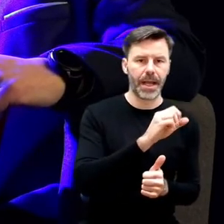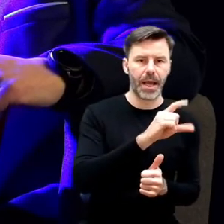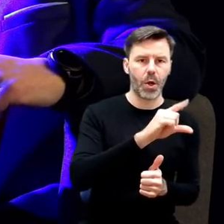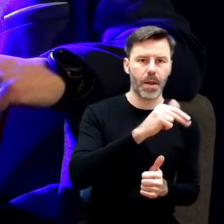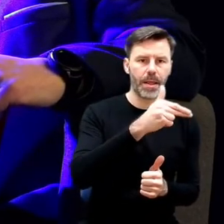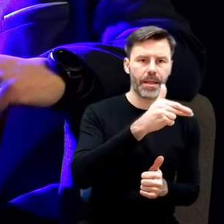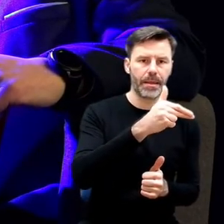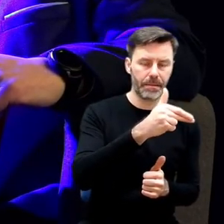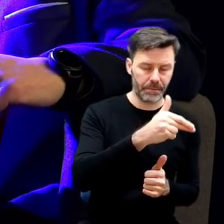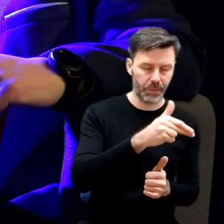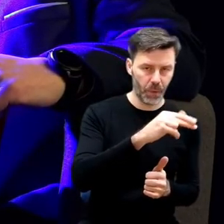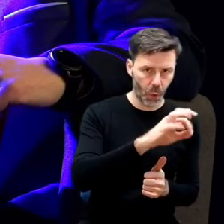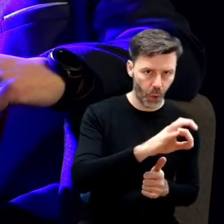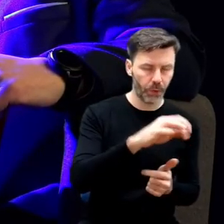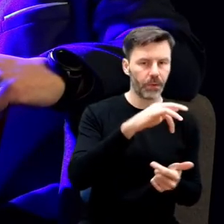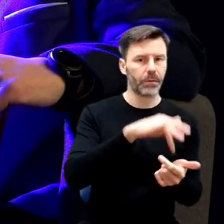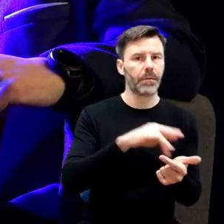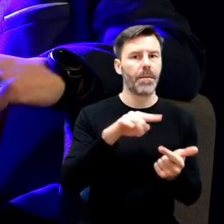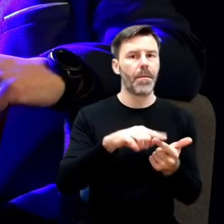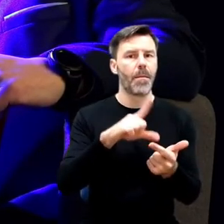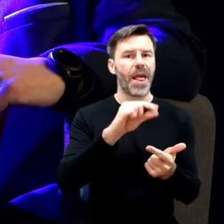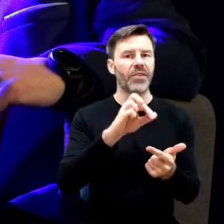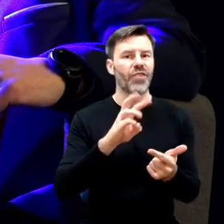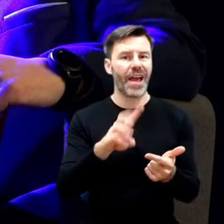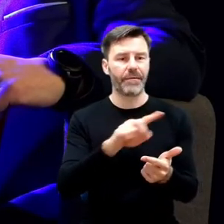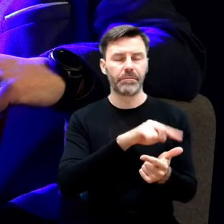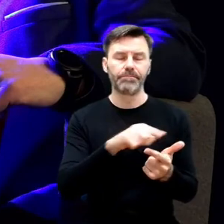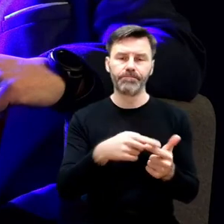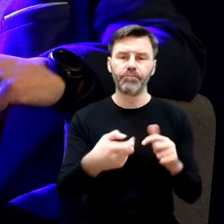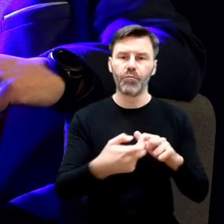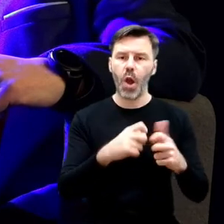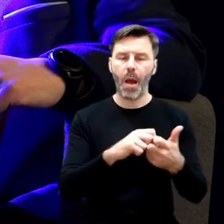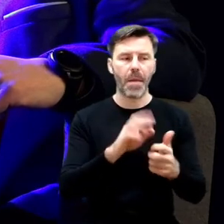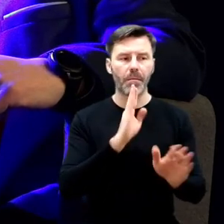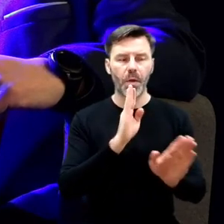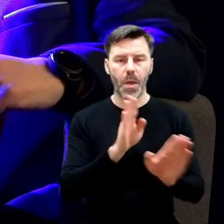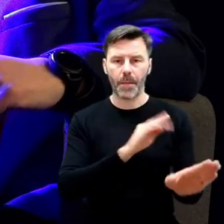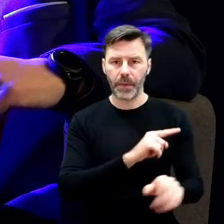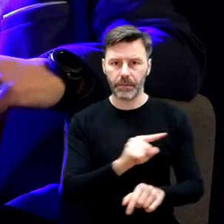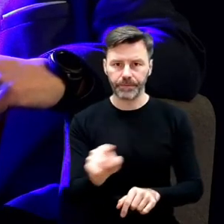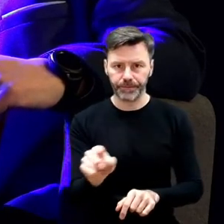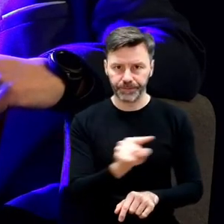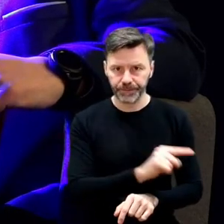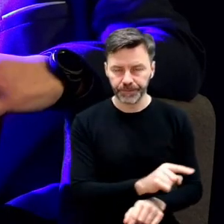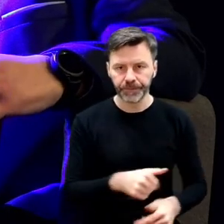że podejmując te inwestycje, te inicjatywy starają się Państwo